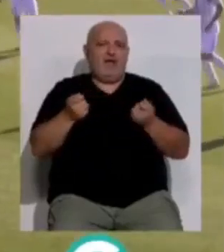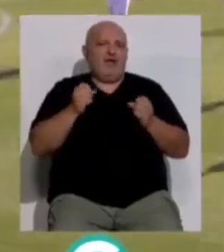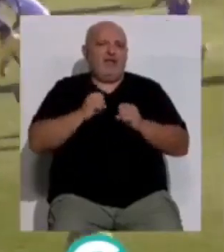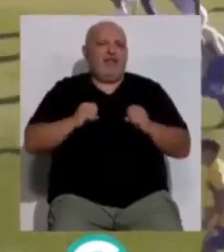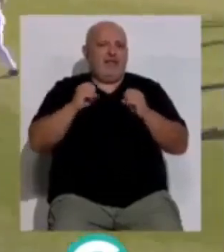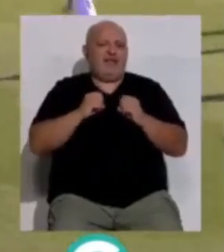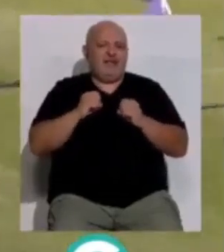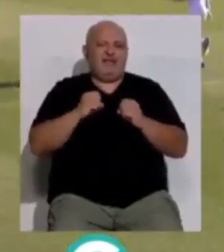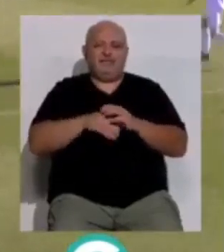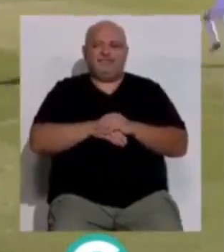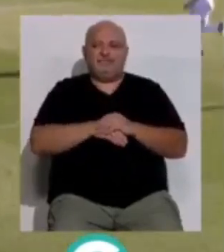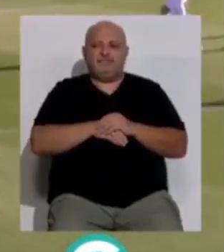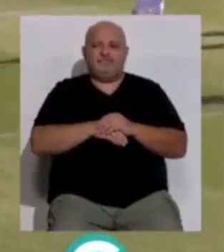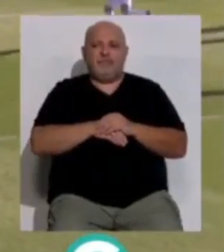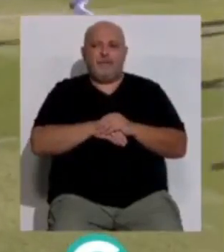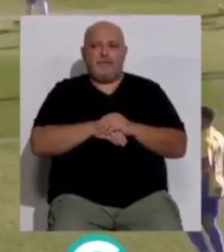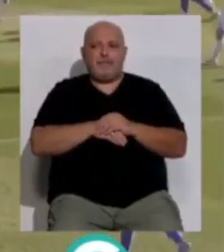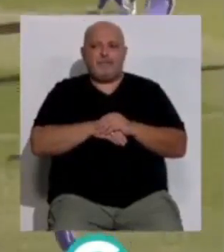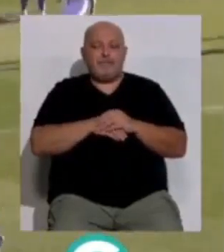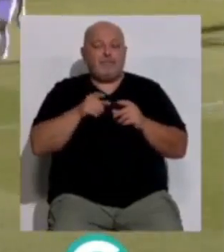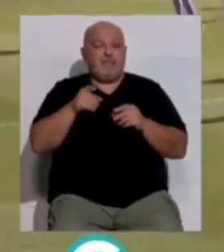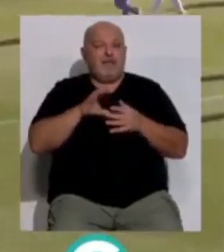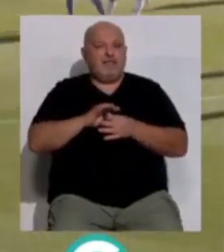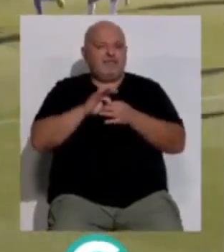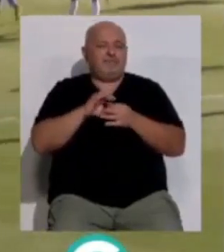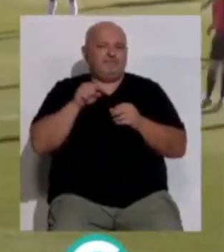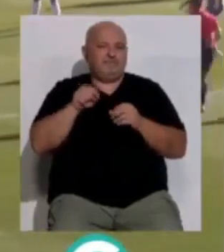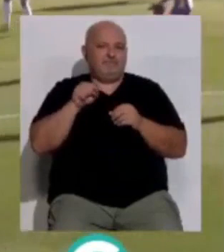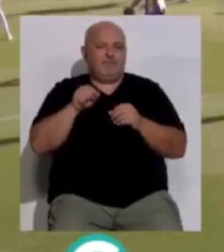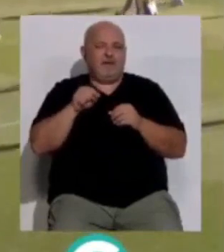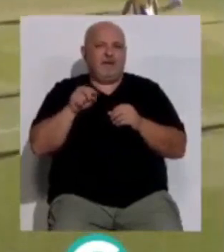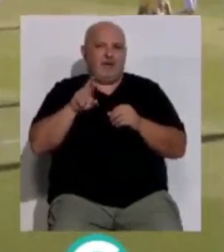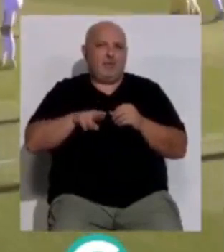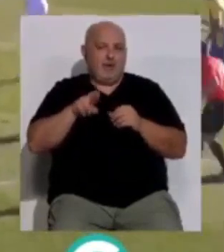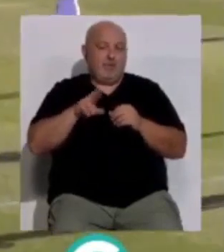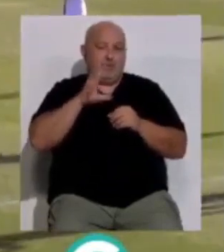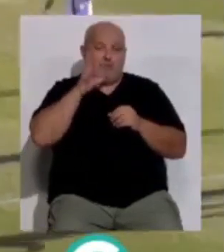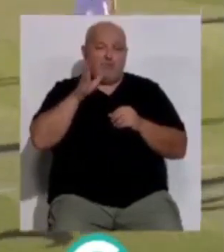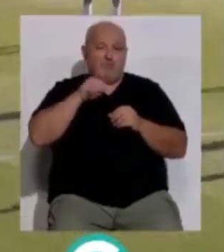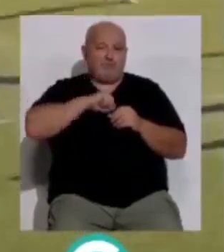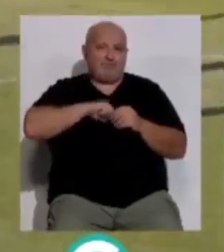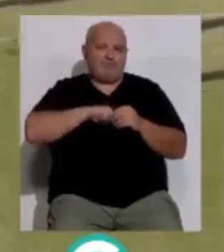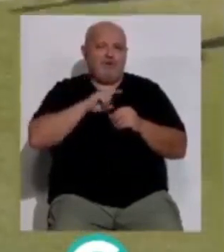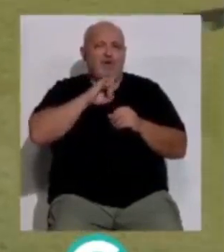ya le están pidiendo que lo pase entonces tiene eso y es recuperable y estoy muy contento cuando